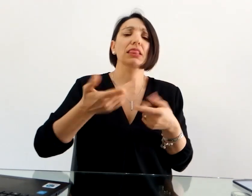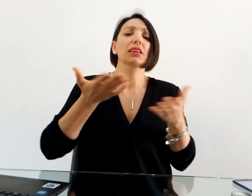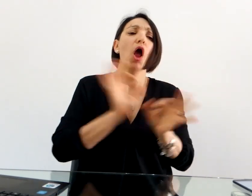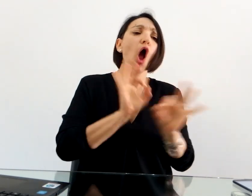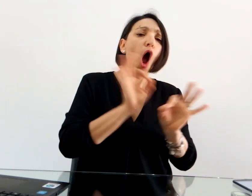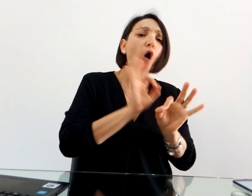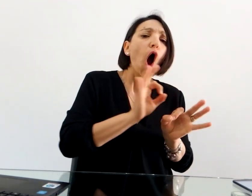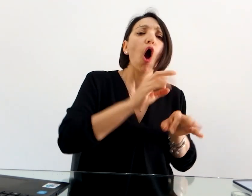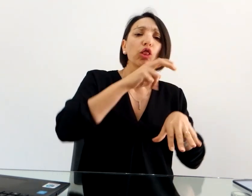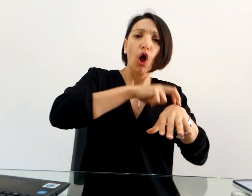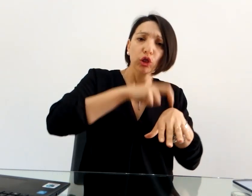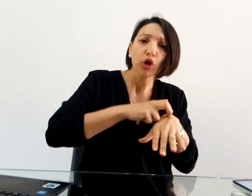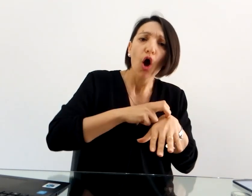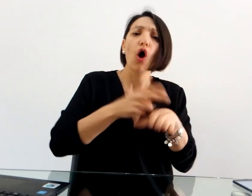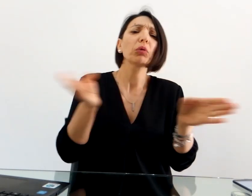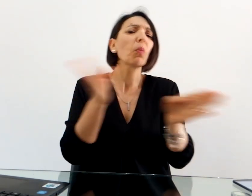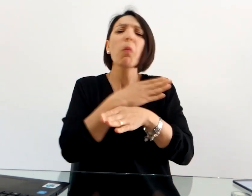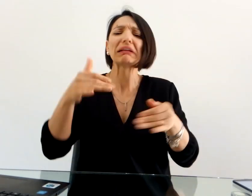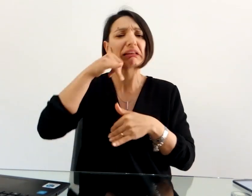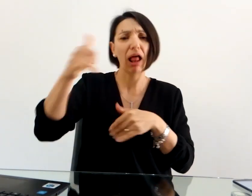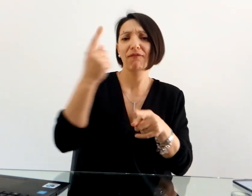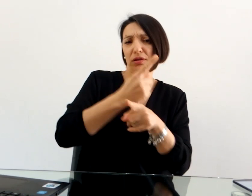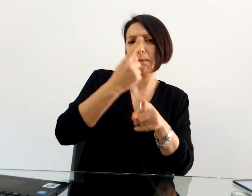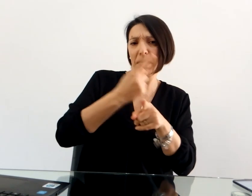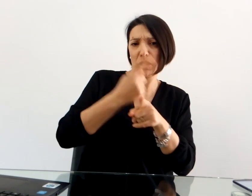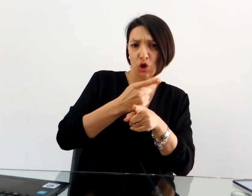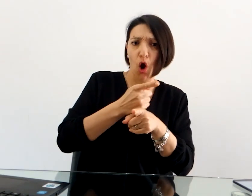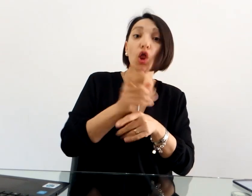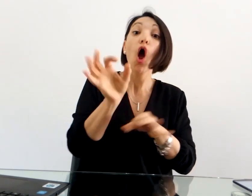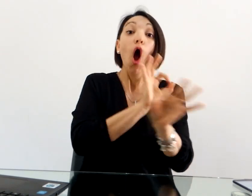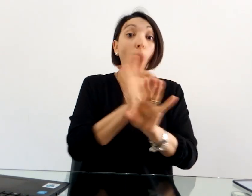oppure il dottore o qualsiasi telefonata hai bisogno di fare,